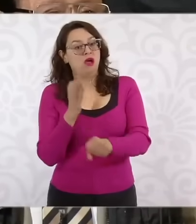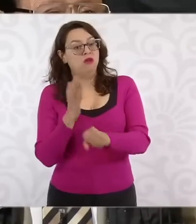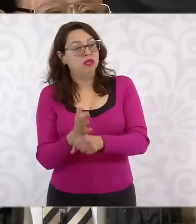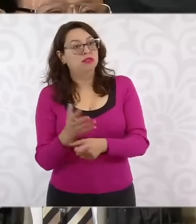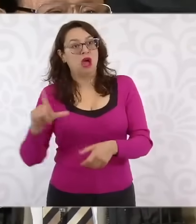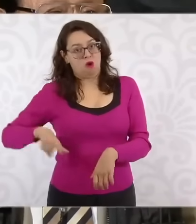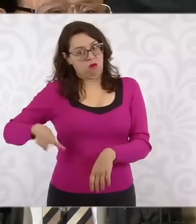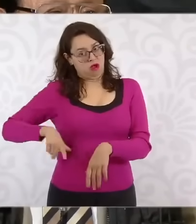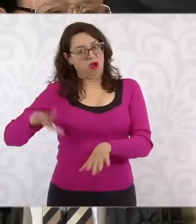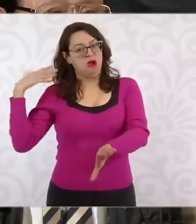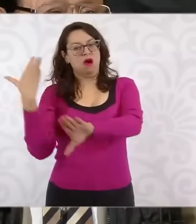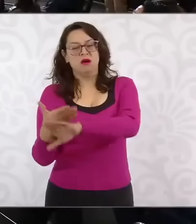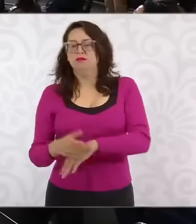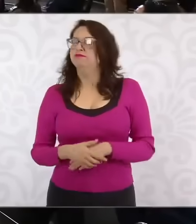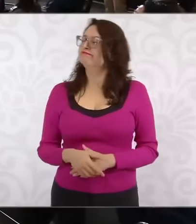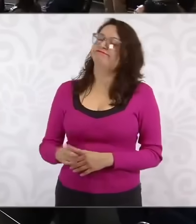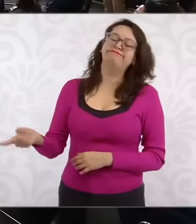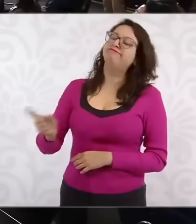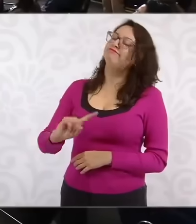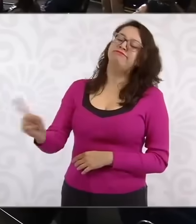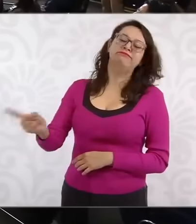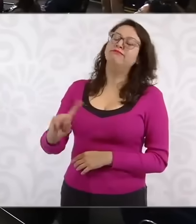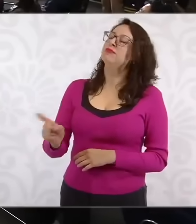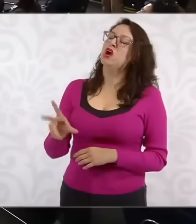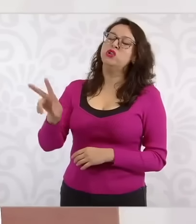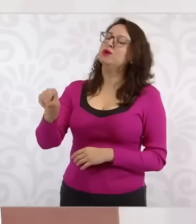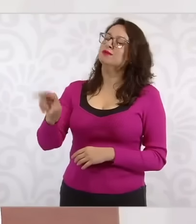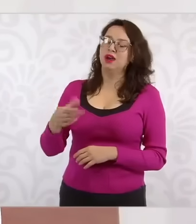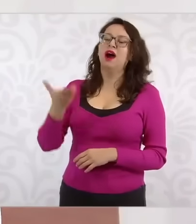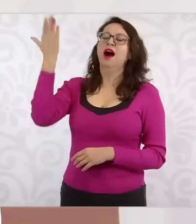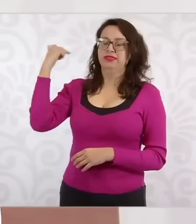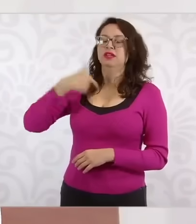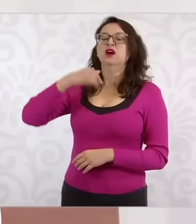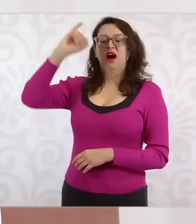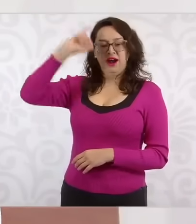tipo de casos. Nada. No, yo fui jefa de gobierno cuando el caso este caso y puedo decirles que